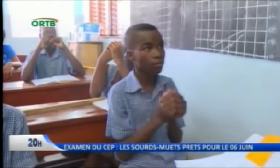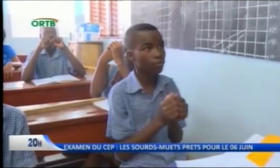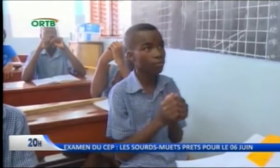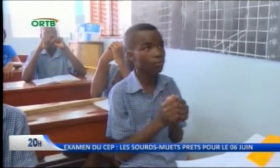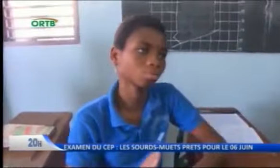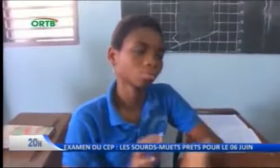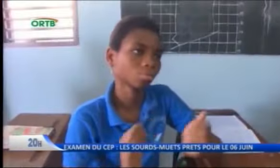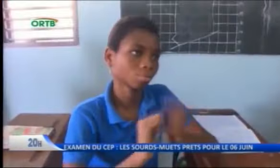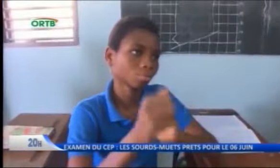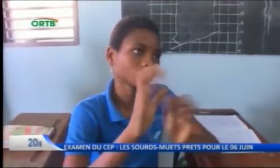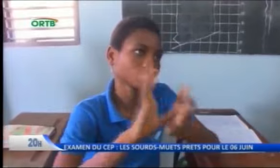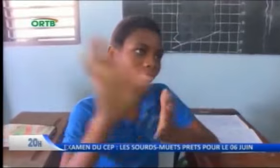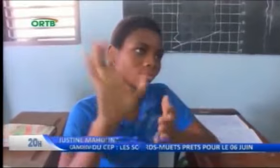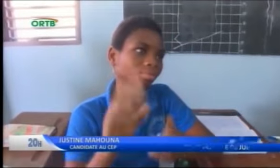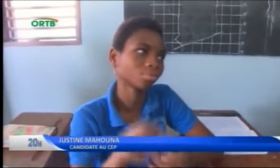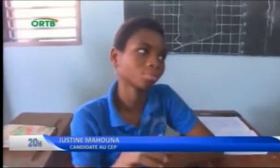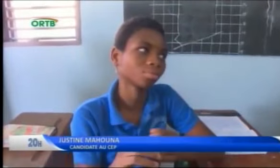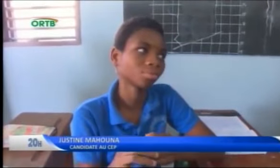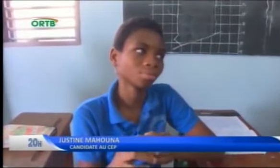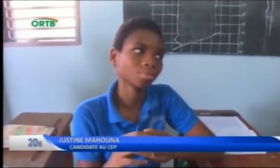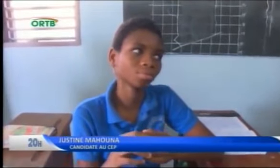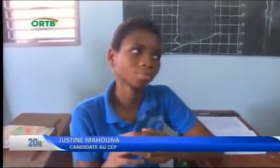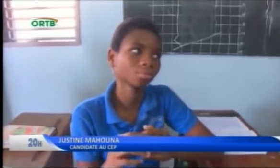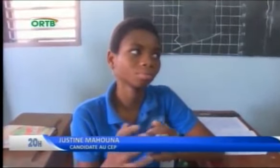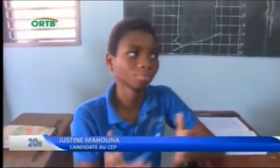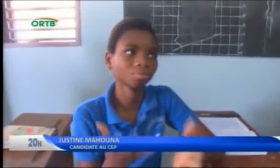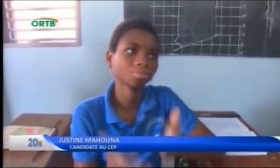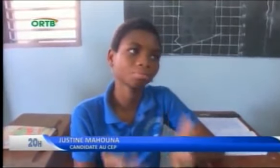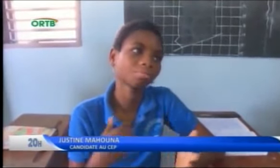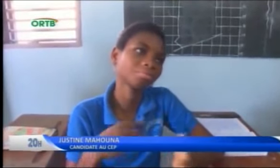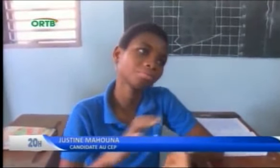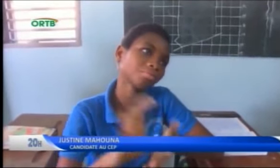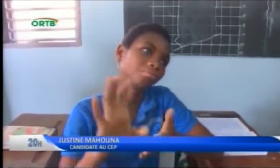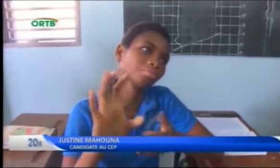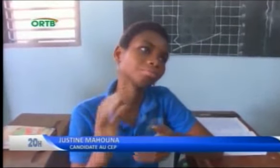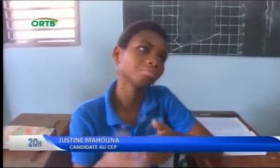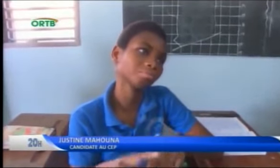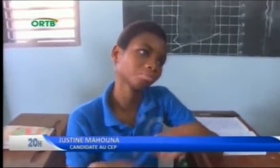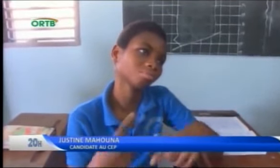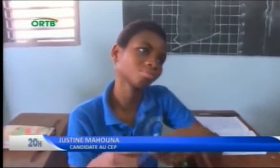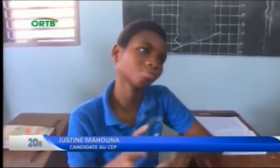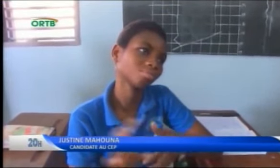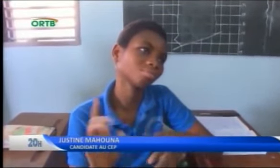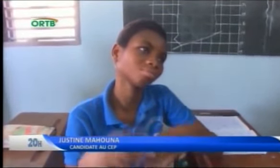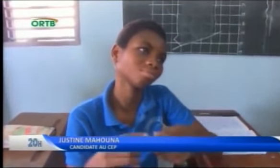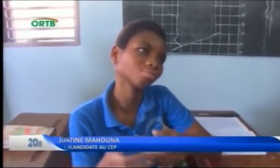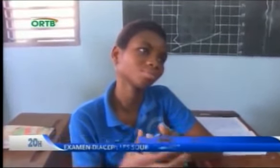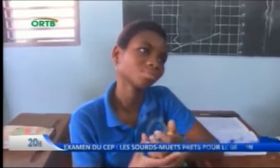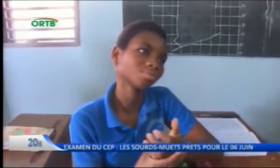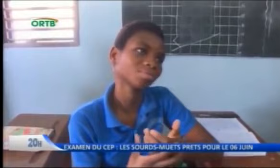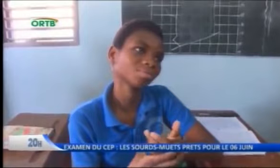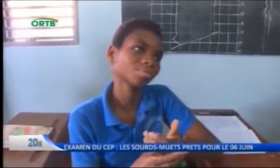Justine: Après le CEP, moi j'ai envie d'aller au collège si je réussi mon CEP et continuer